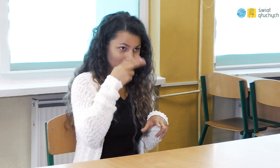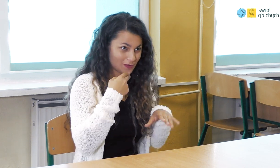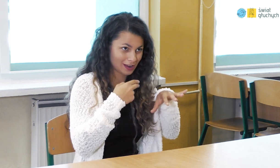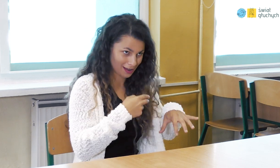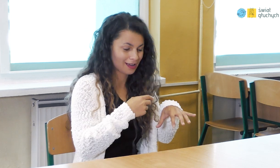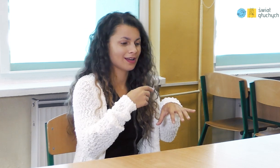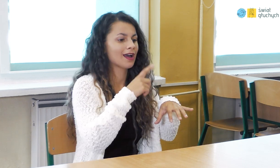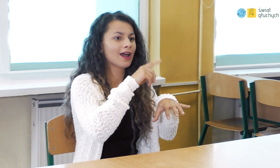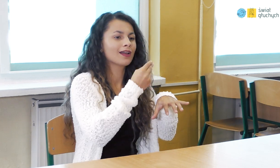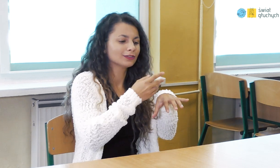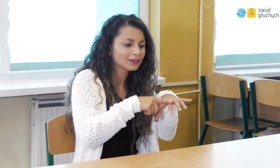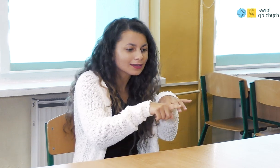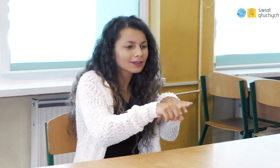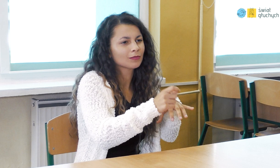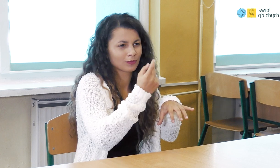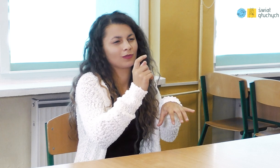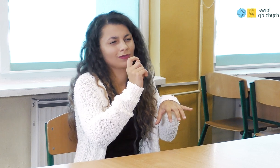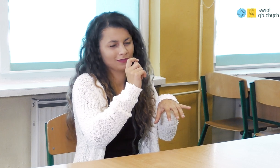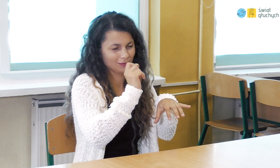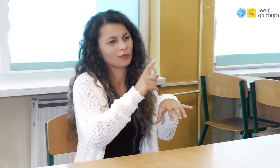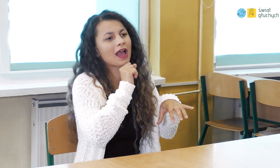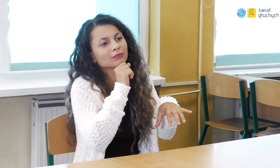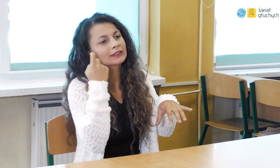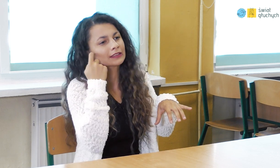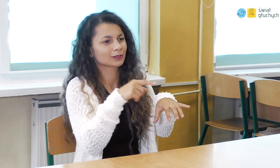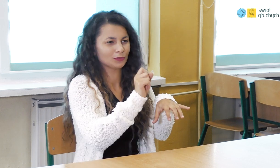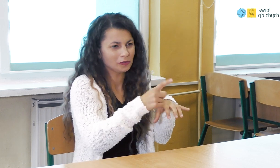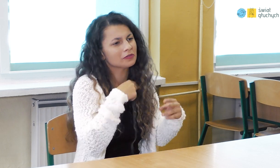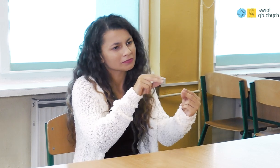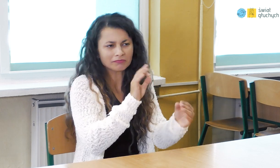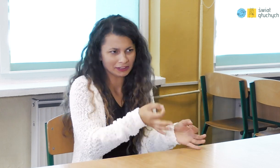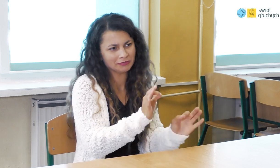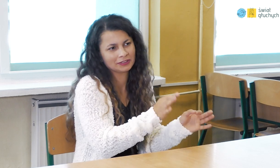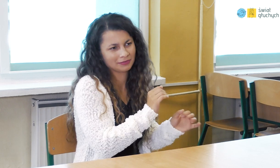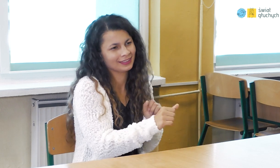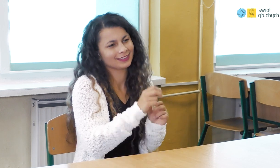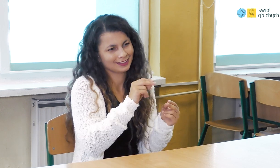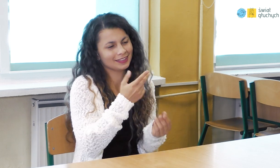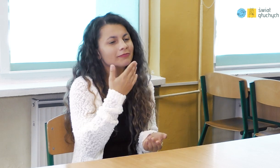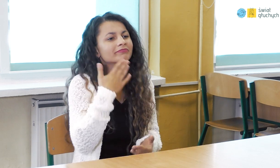Ale mam słyszącą babcię, z którą rozmawiam normalnie.